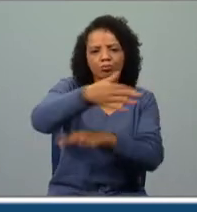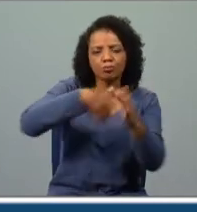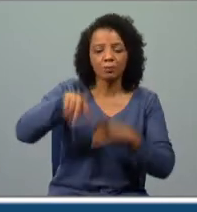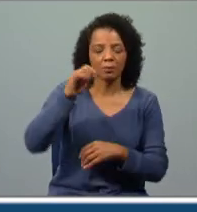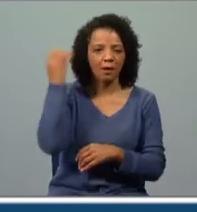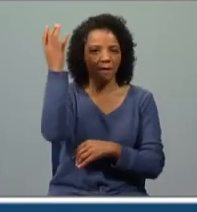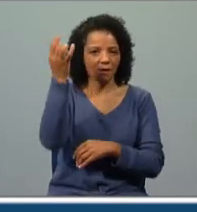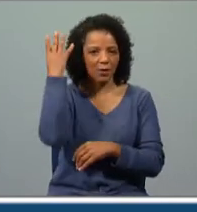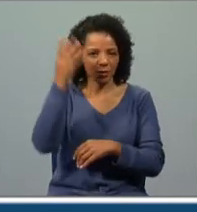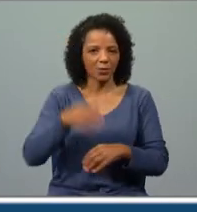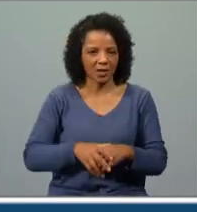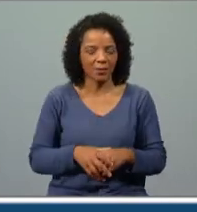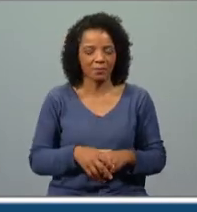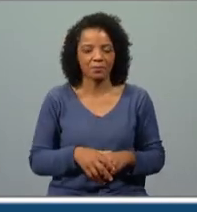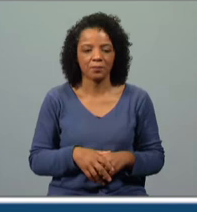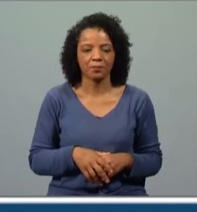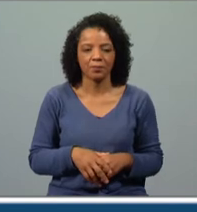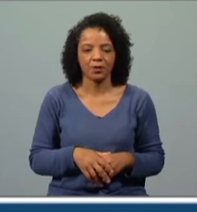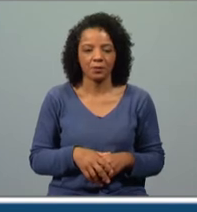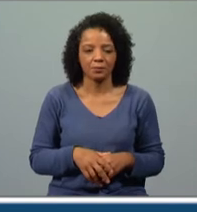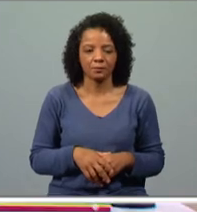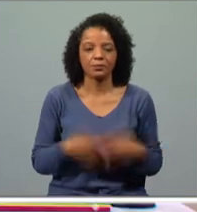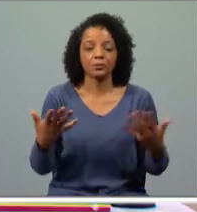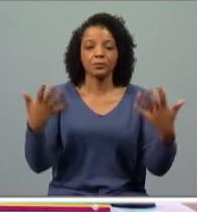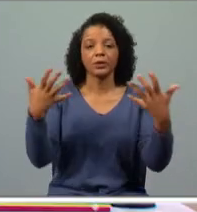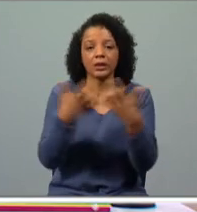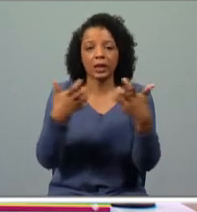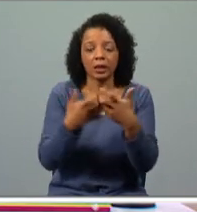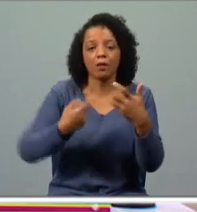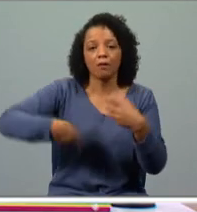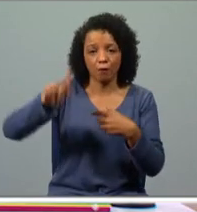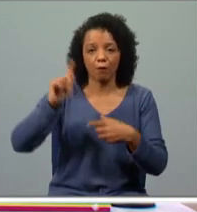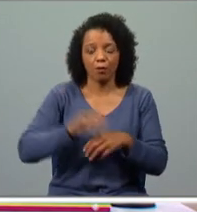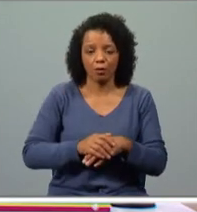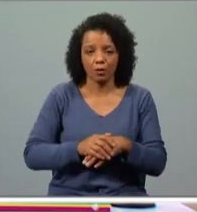Aventureiro como nós vimos então e foi para guerra como Troiano Ah desculpa não 我們當時所見即走的冒險家像特洛伊木馬一樣開戰哦，對不起，不